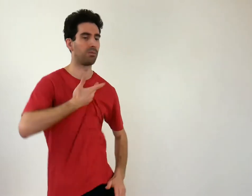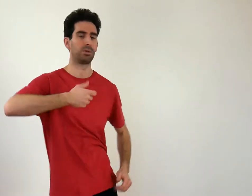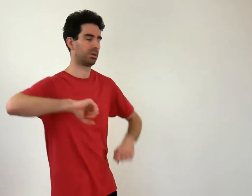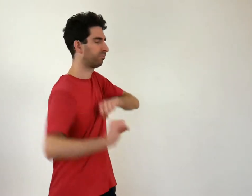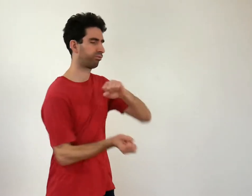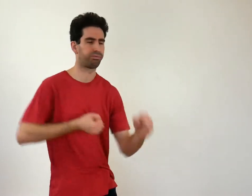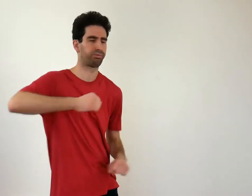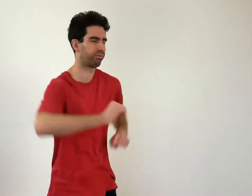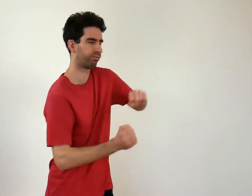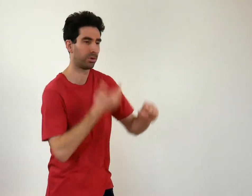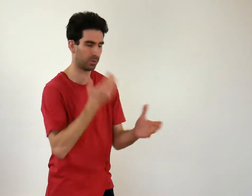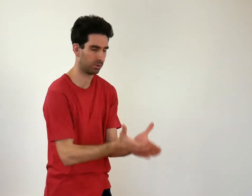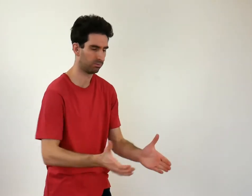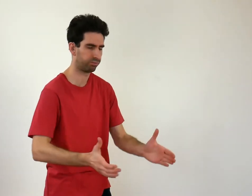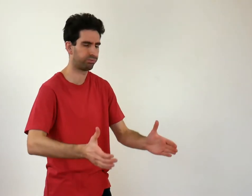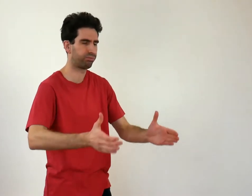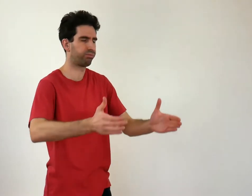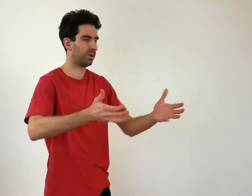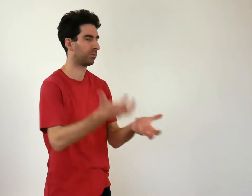de la place pour bouger.